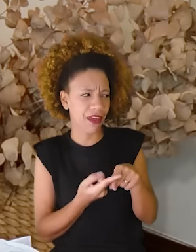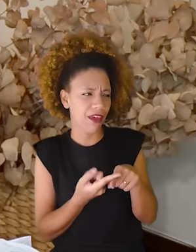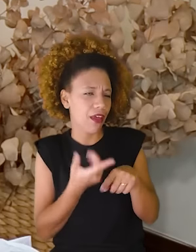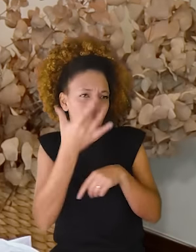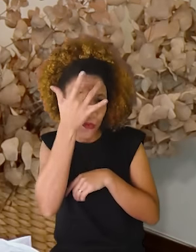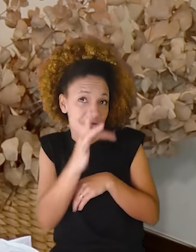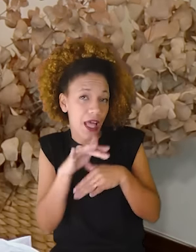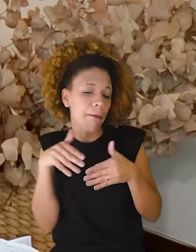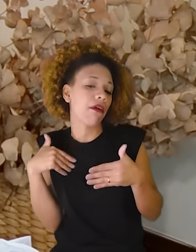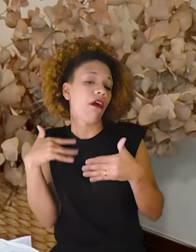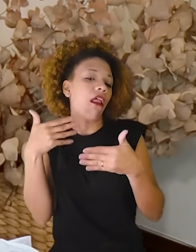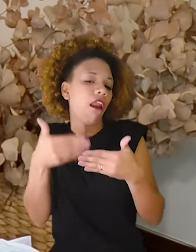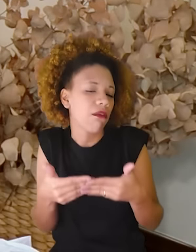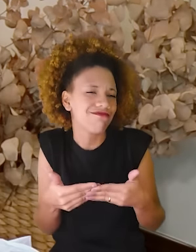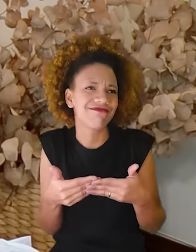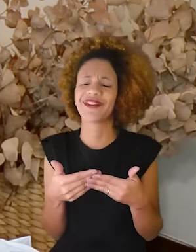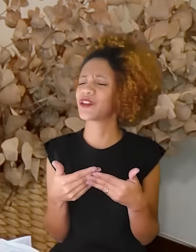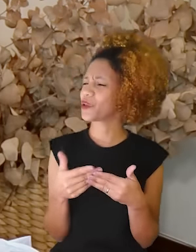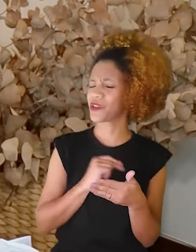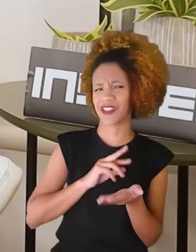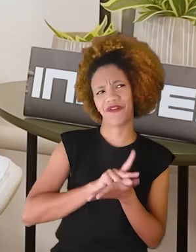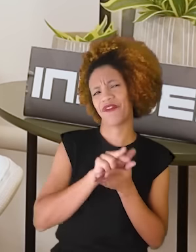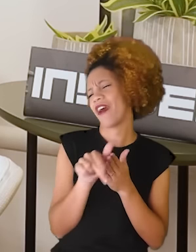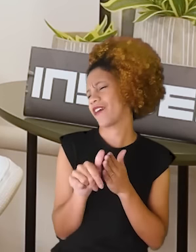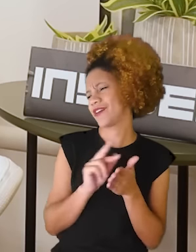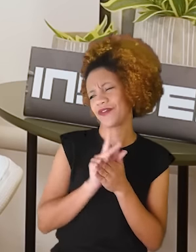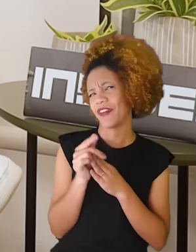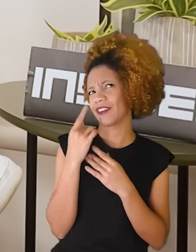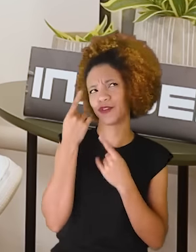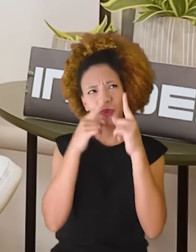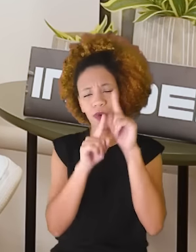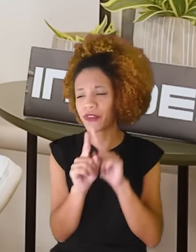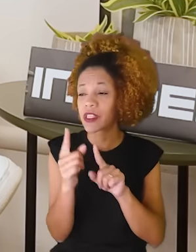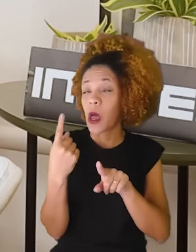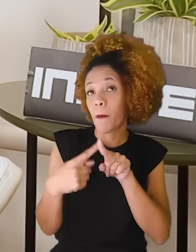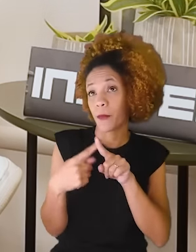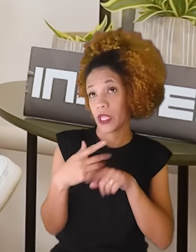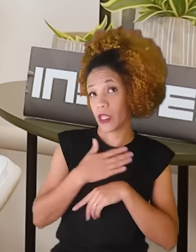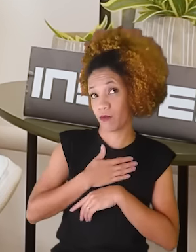você não sabe se até quando vai isso por várias é vários motivos vários motivos porque eu mantenho